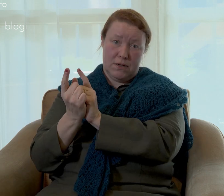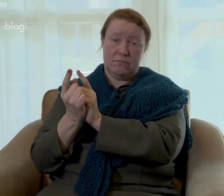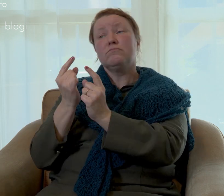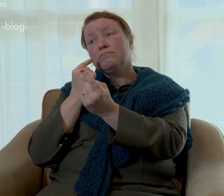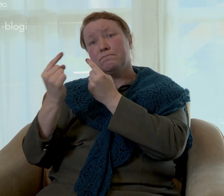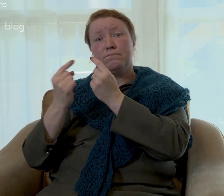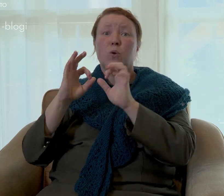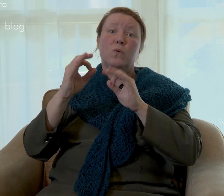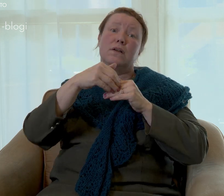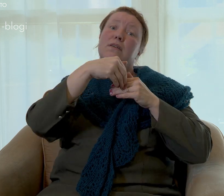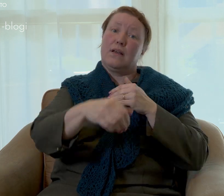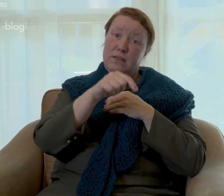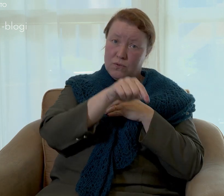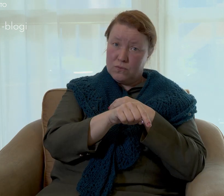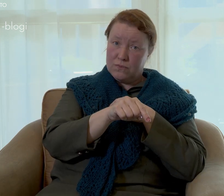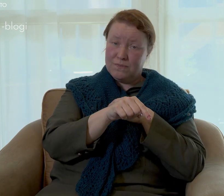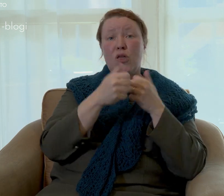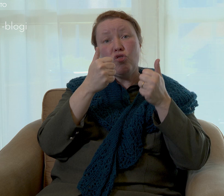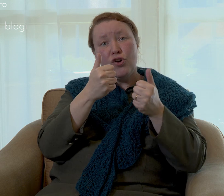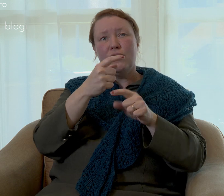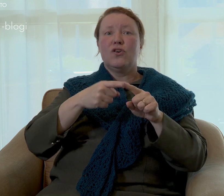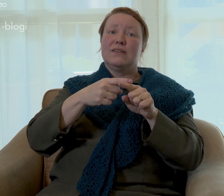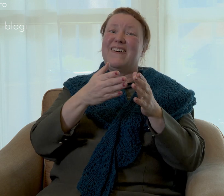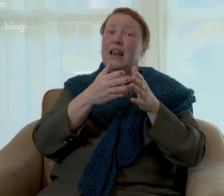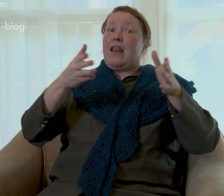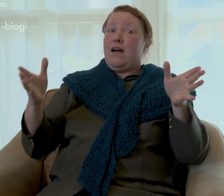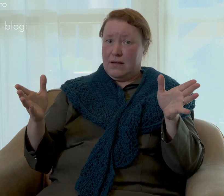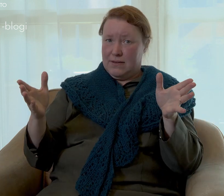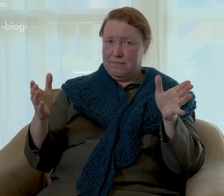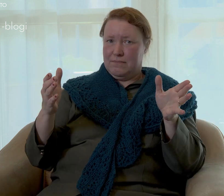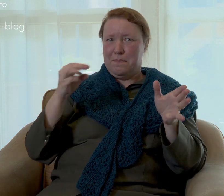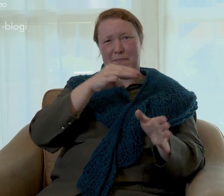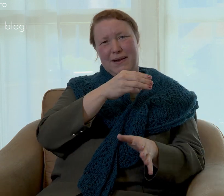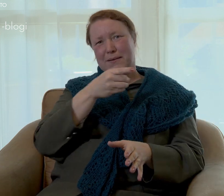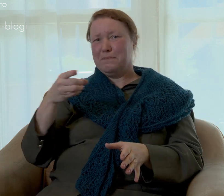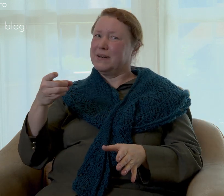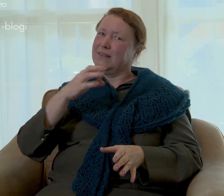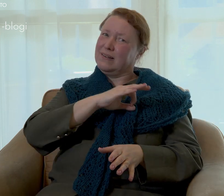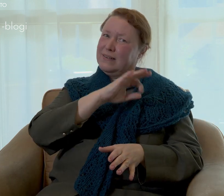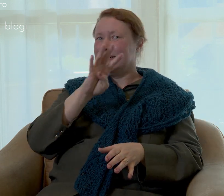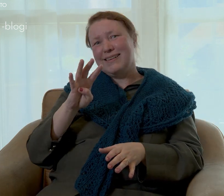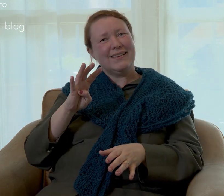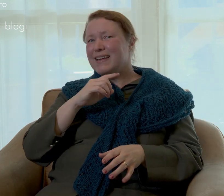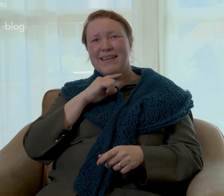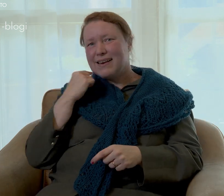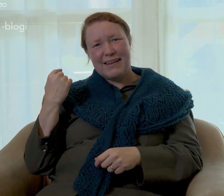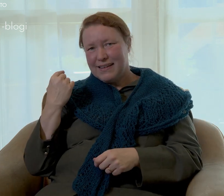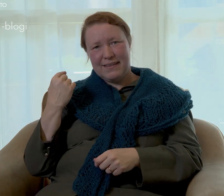jonka aikana keskusteltaisiin palvelun jatkosta, - mieluiten laajemmilla aukioloajoilla.